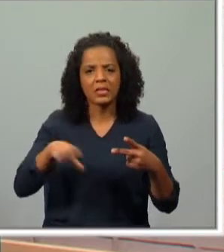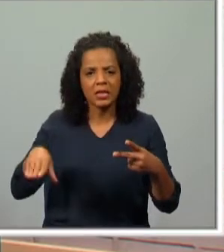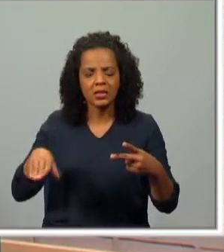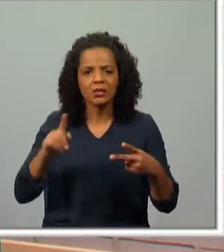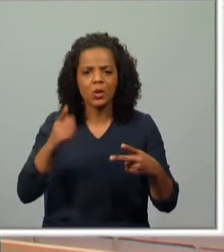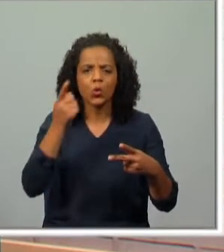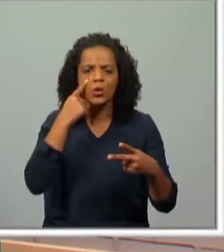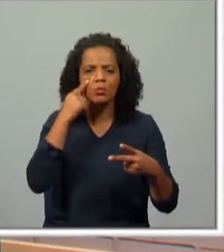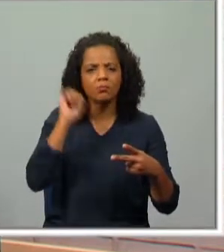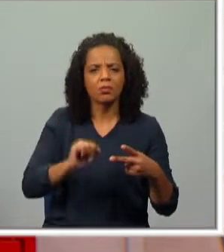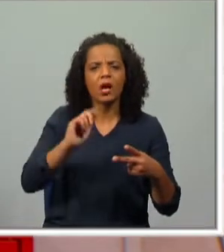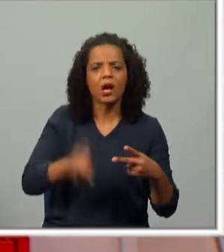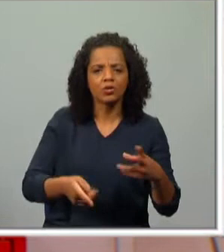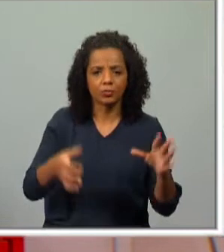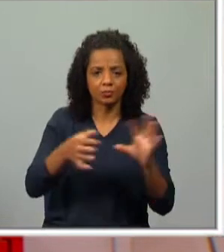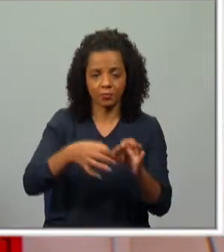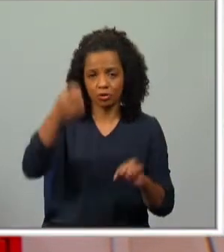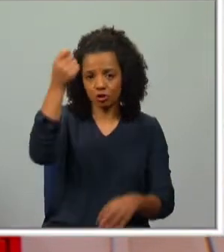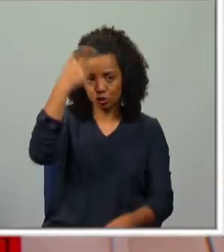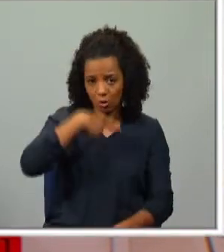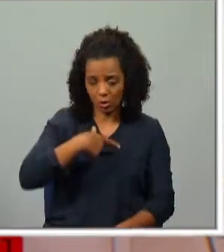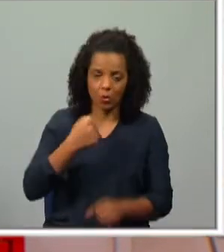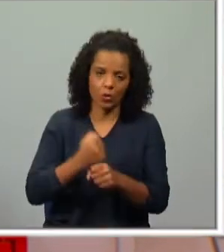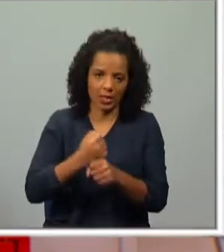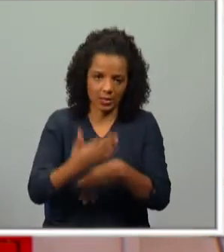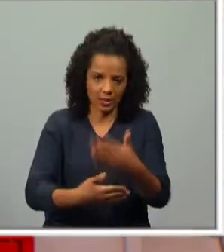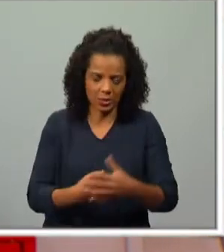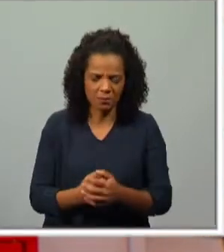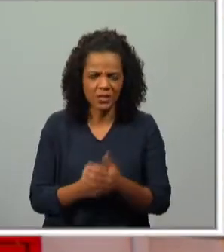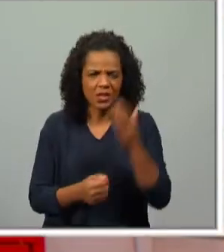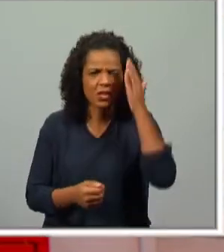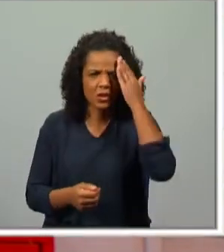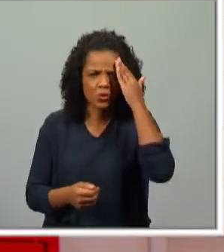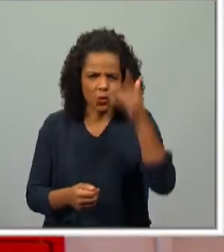que ele tem da história da ação e o que é que te parece 他有什麼關於行動的歷史和什麼是你的想法